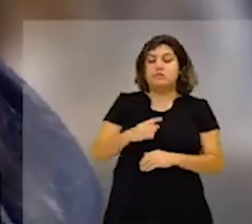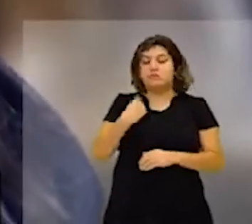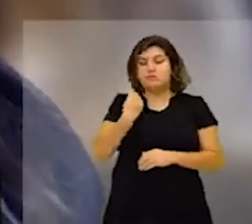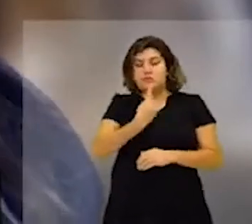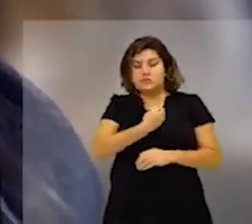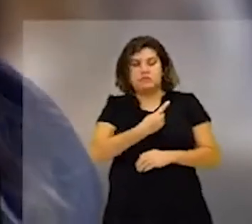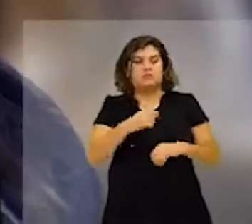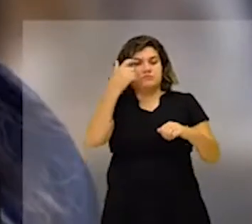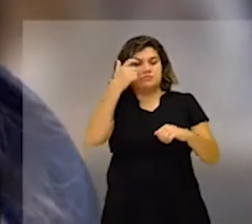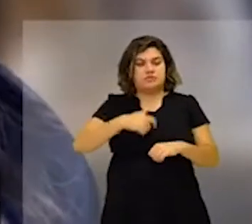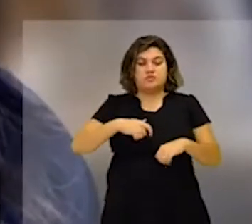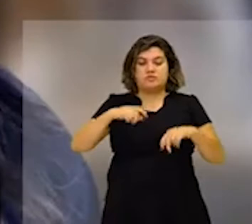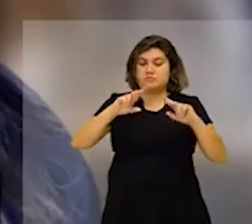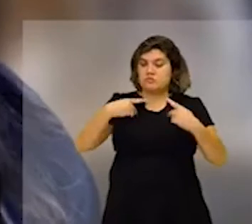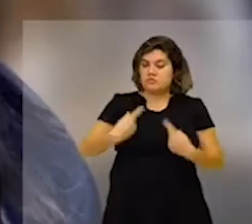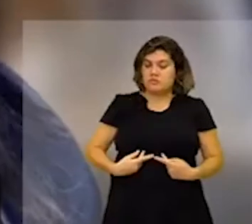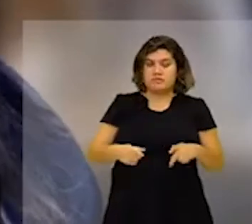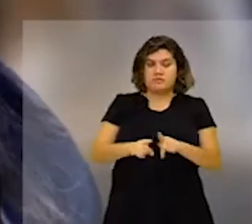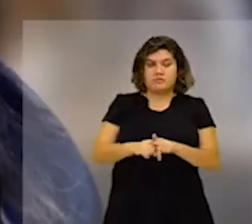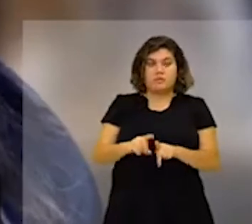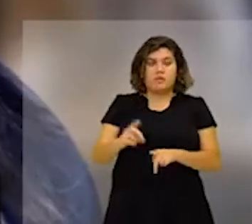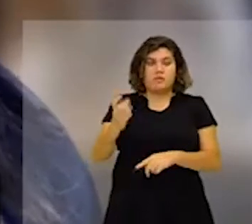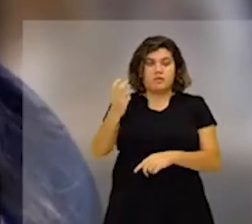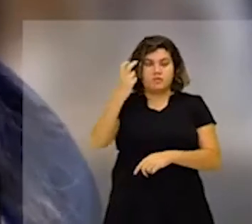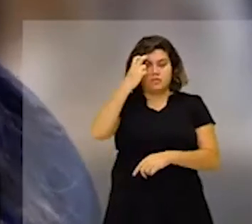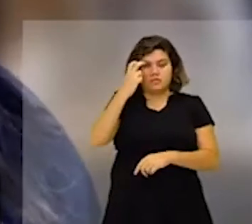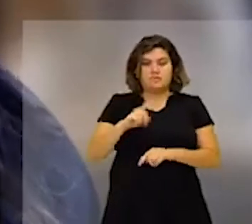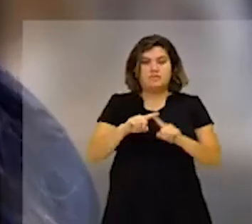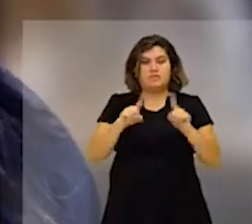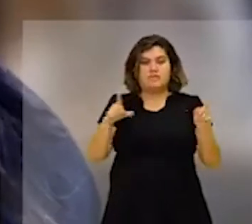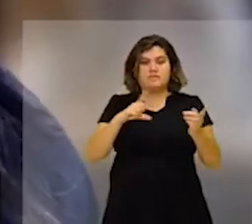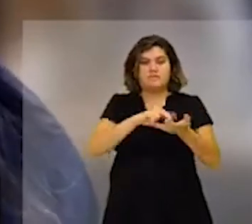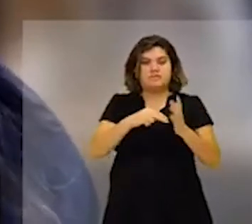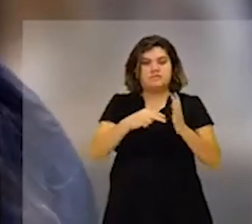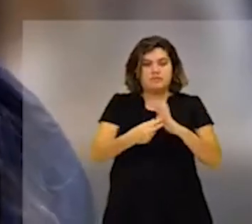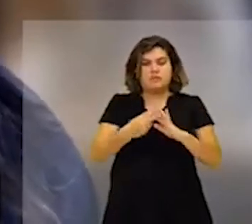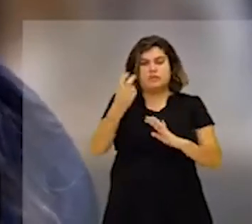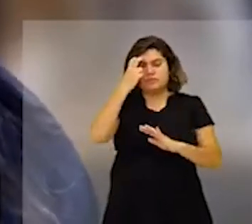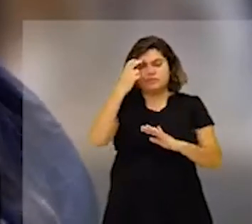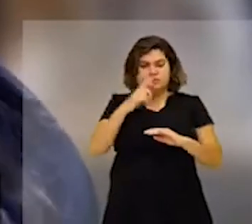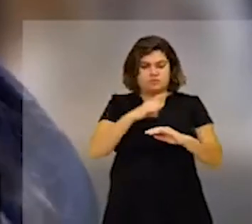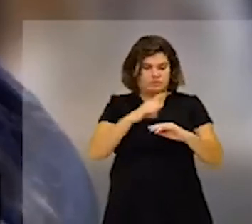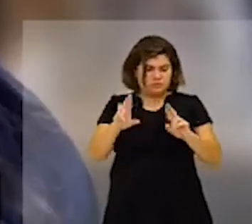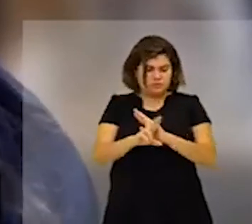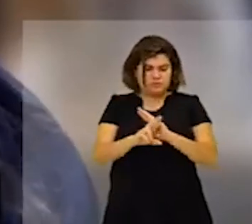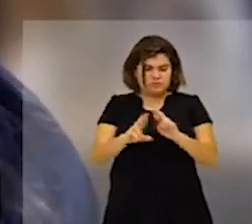no entanto o sentido restrito a cultura está articulada a divisão social da propriedade do